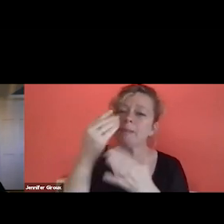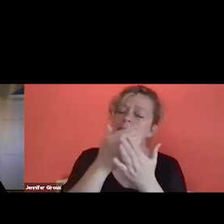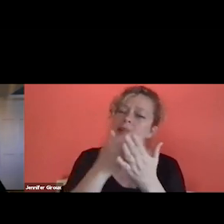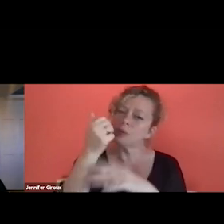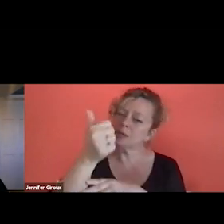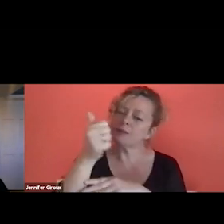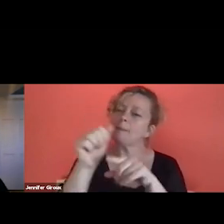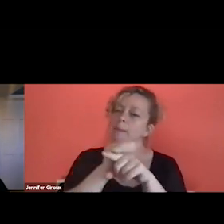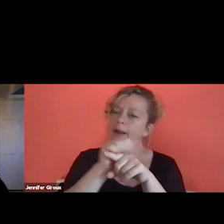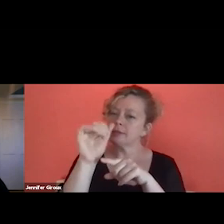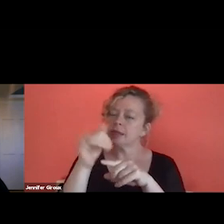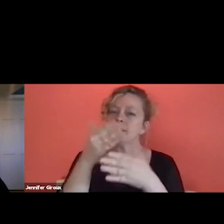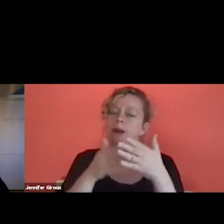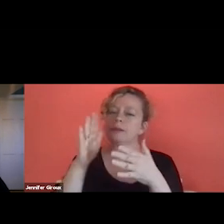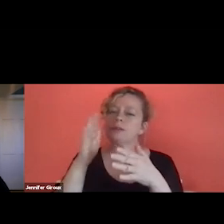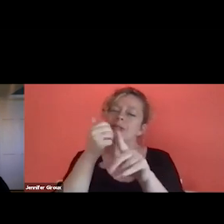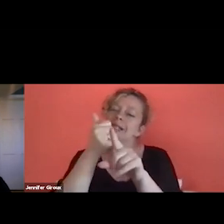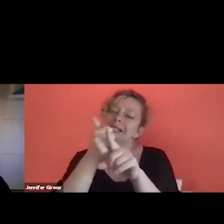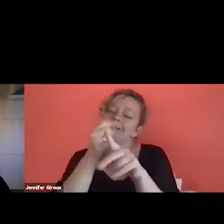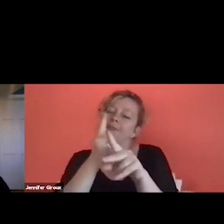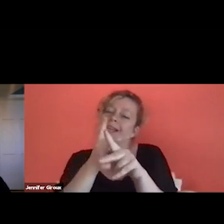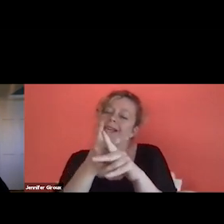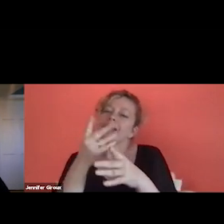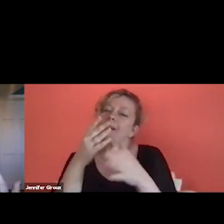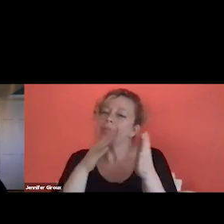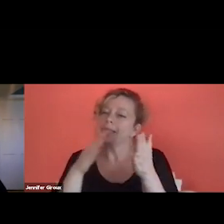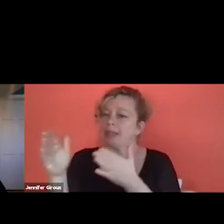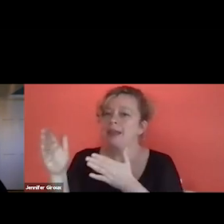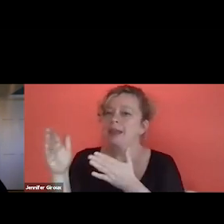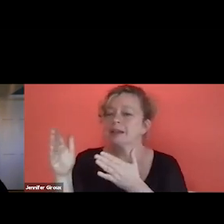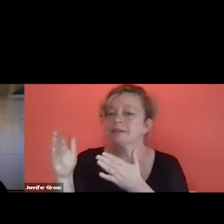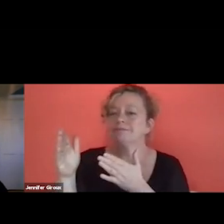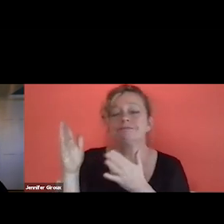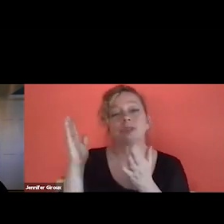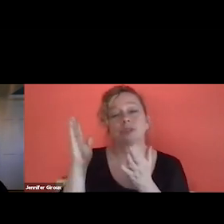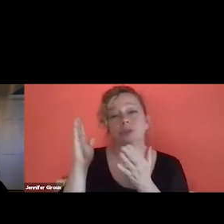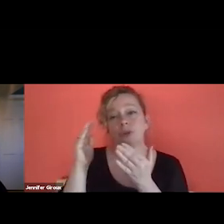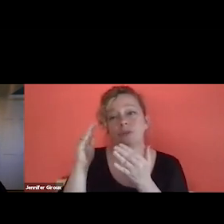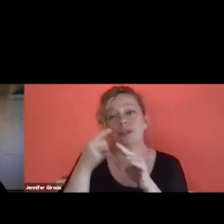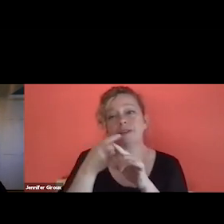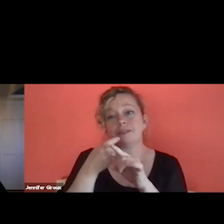y practíquenla como parte de su plan de cuidado personal. Con suerte, a partir de esta charla,